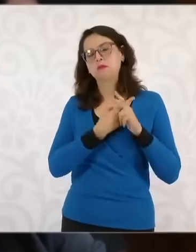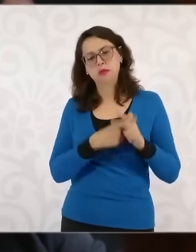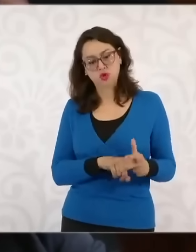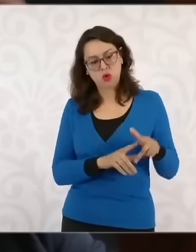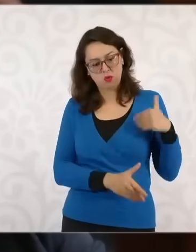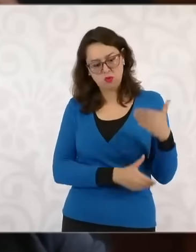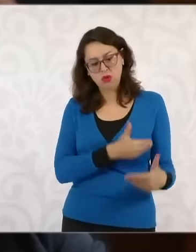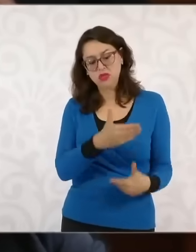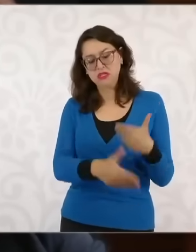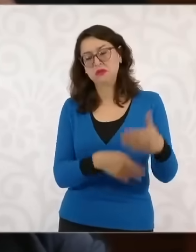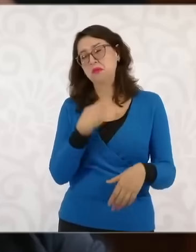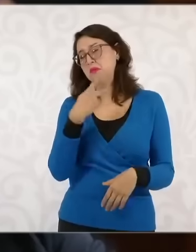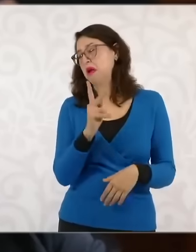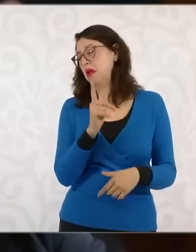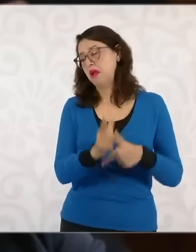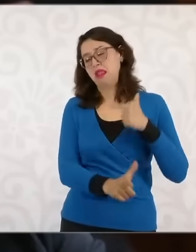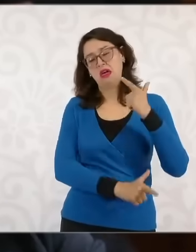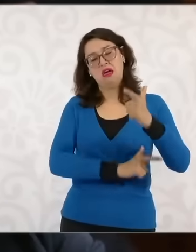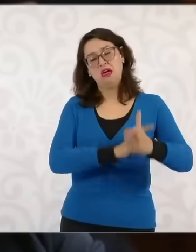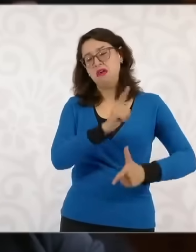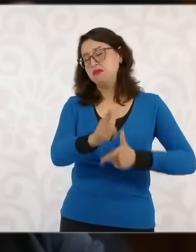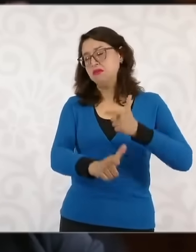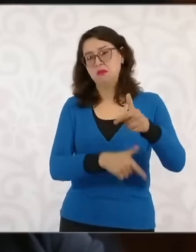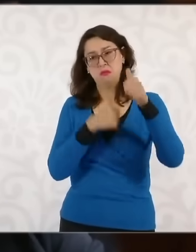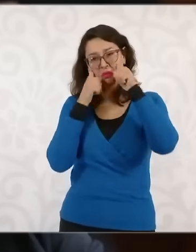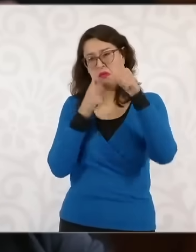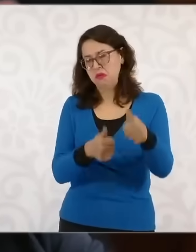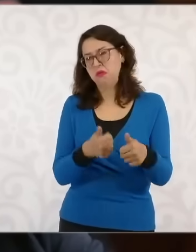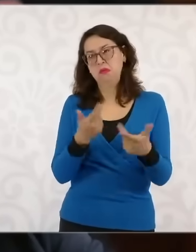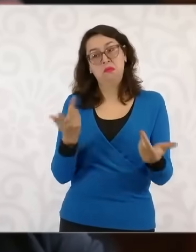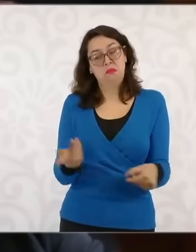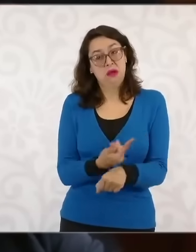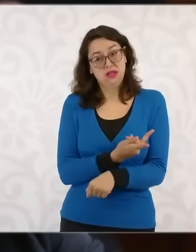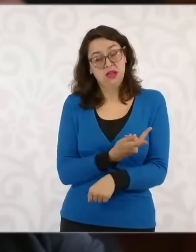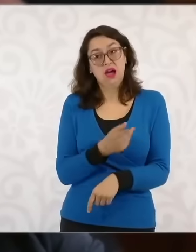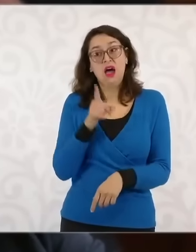les está dando el seguimiento adecuado. Está el tema del exgobernador de Veracruz, Javier Duarte.